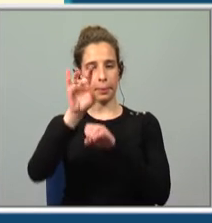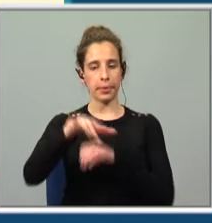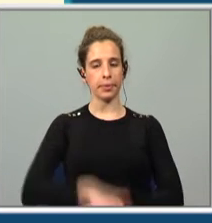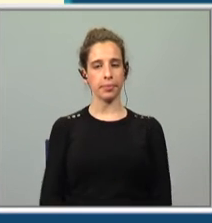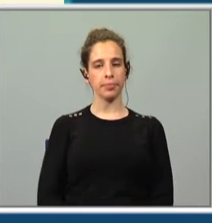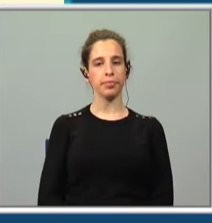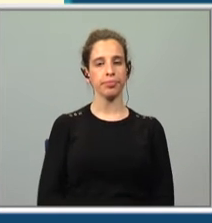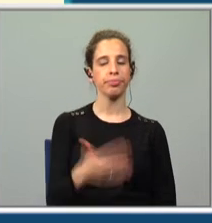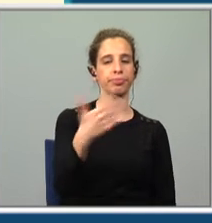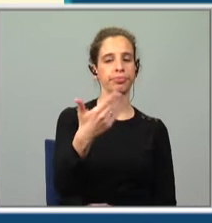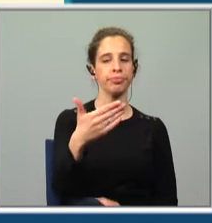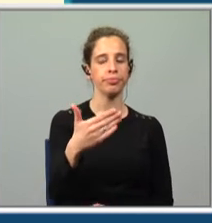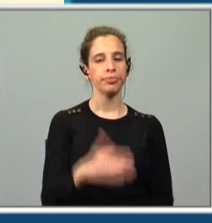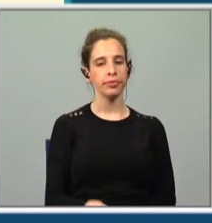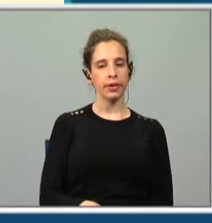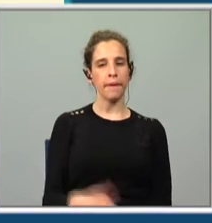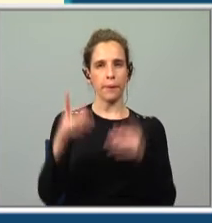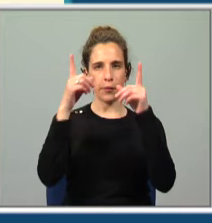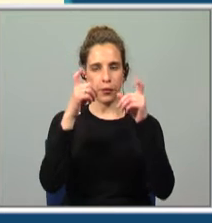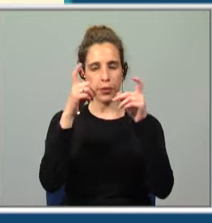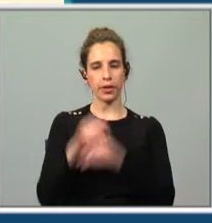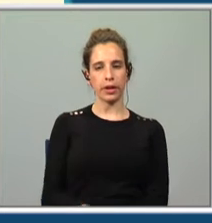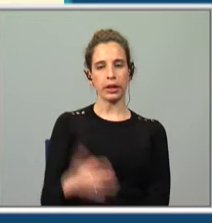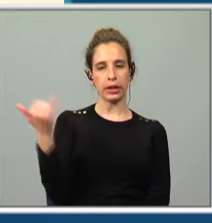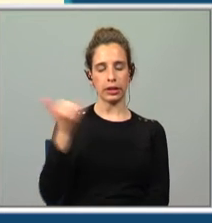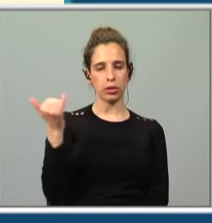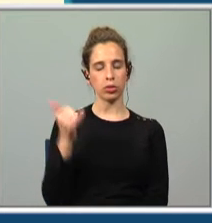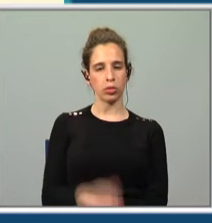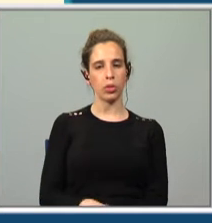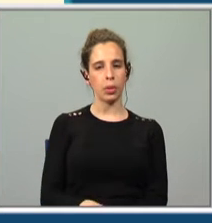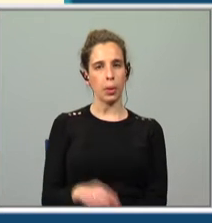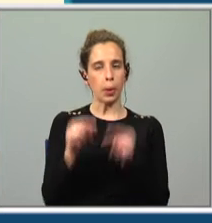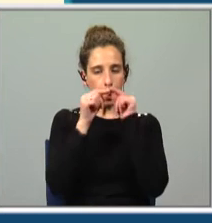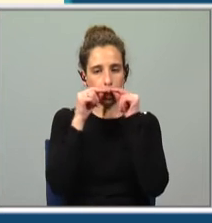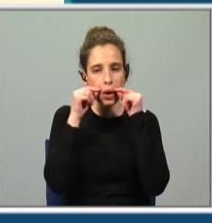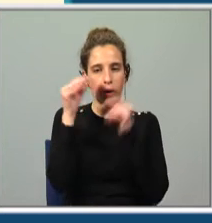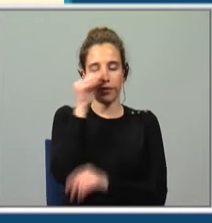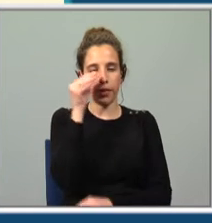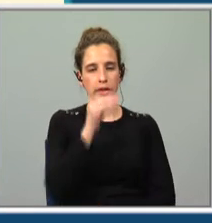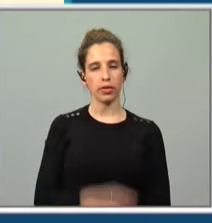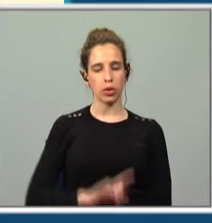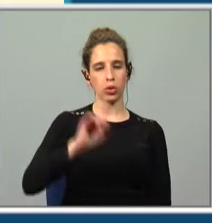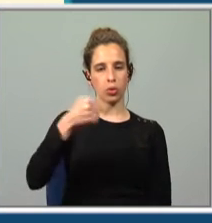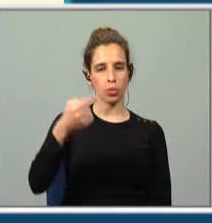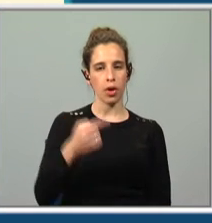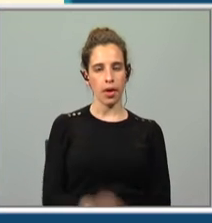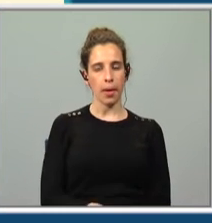é a primeira a fotografia em divulgar o bigode falso Depois temos o pedaço de 是第一張宣傳假鬍子然後我們有一塊